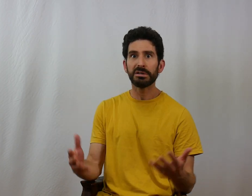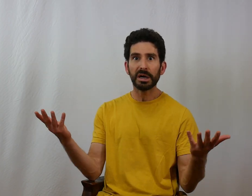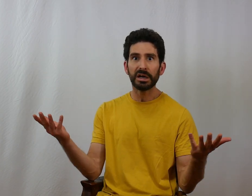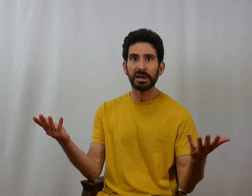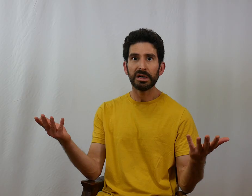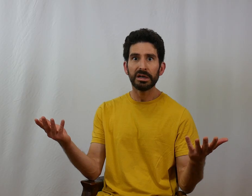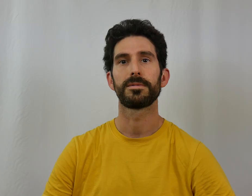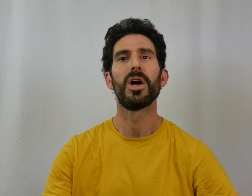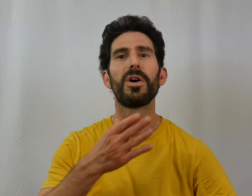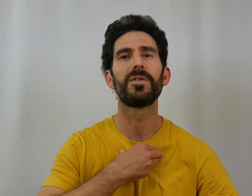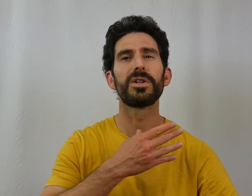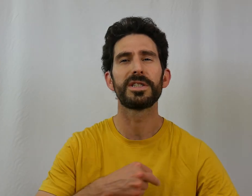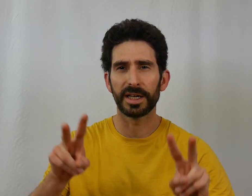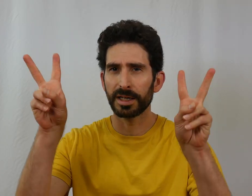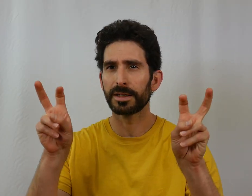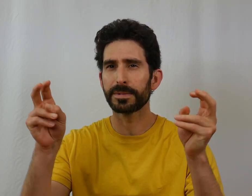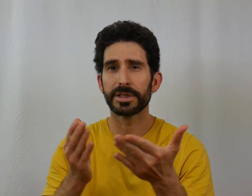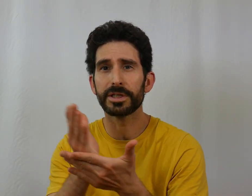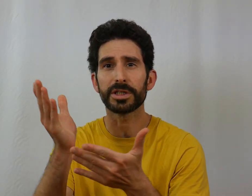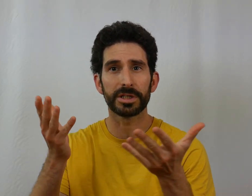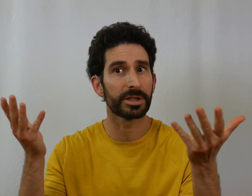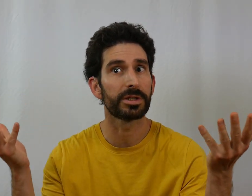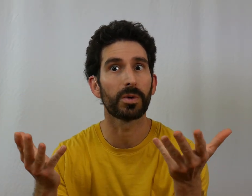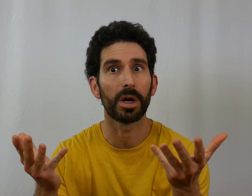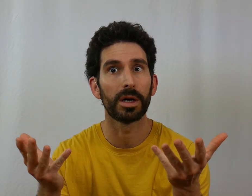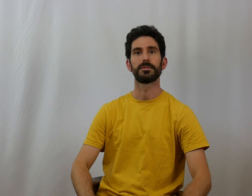Mais ?! Que veut dire cette expression ?